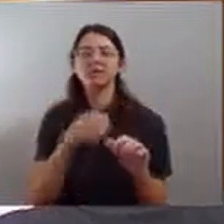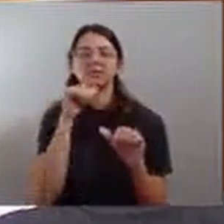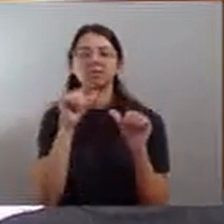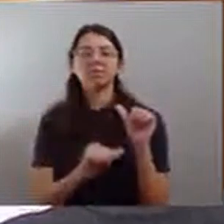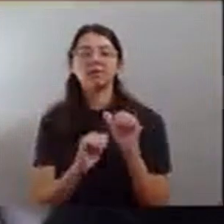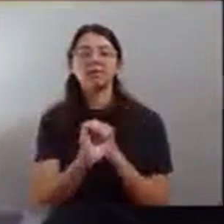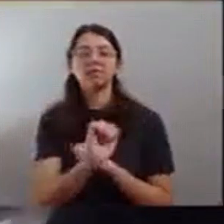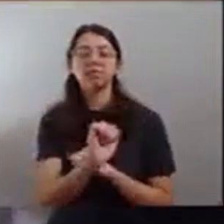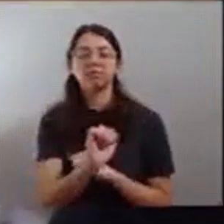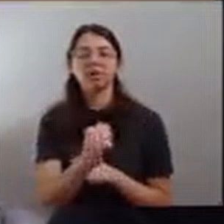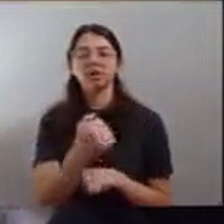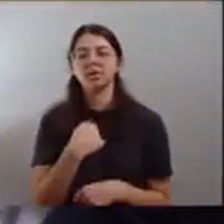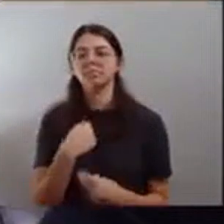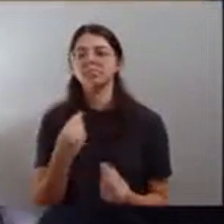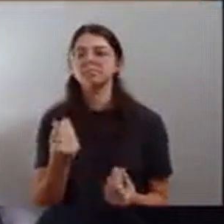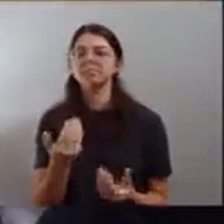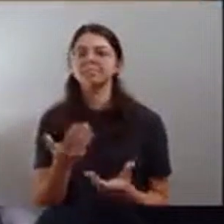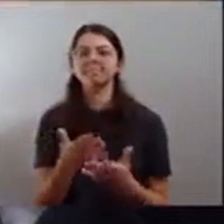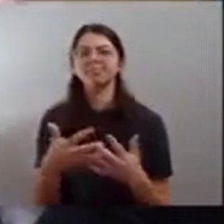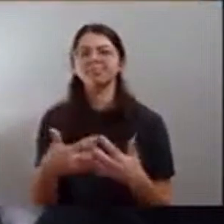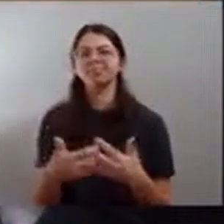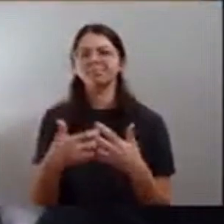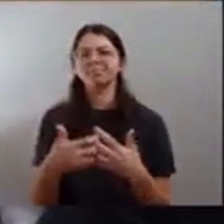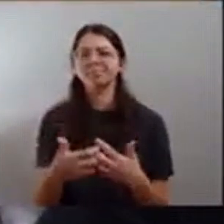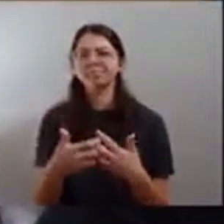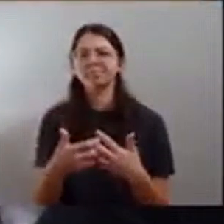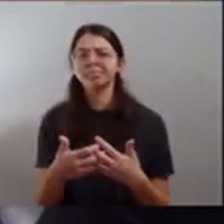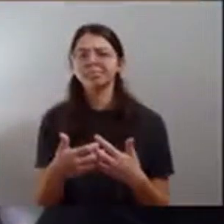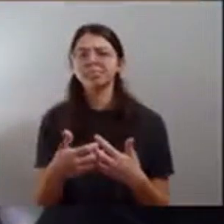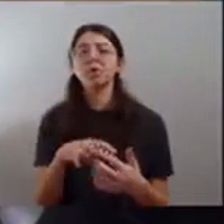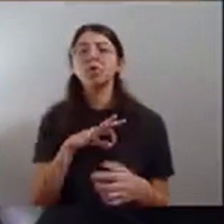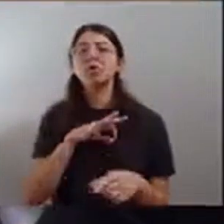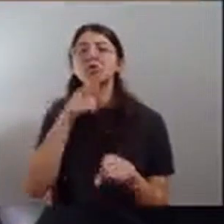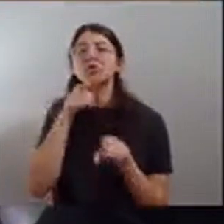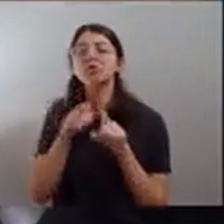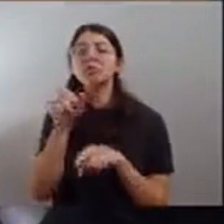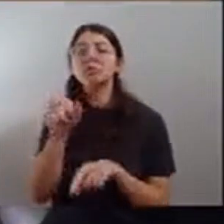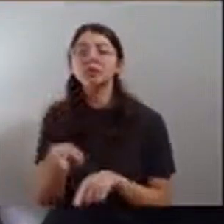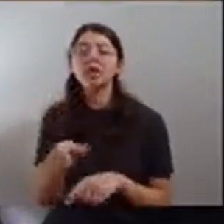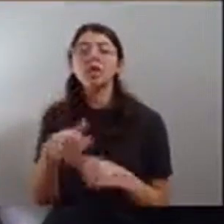dúvida se estava a falar com o senhor